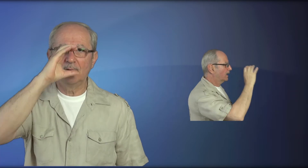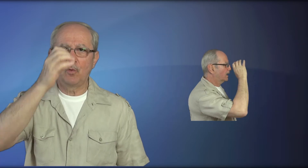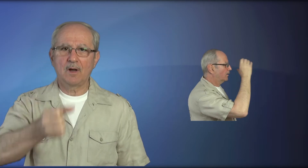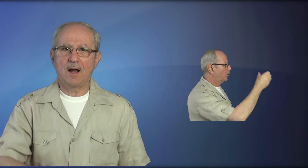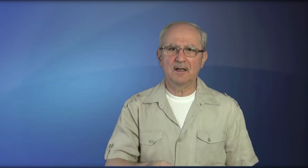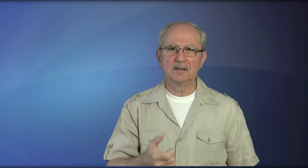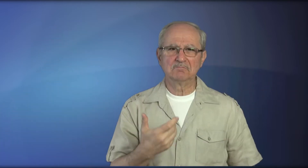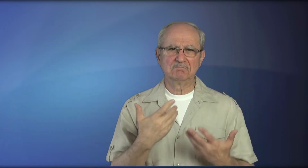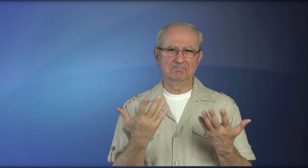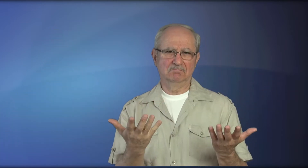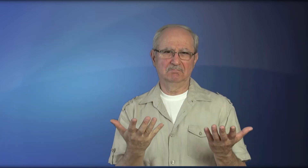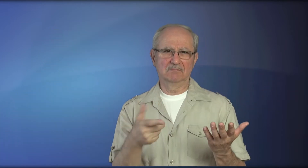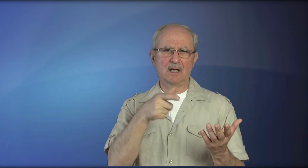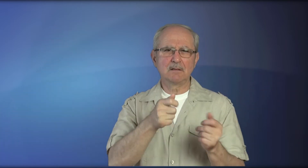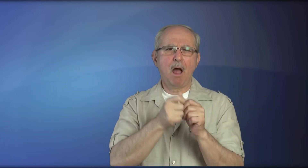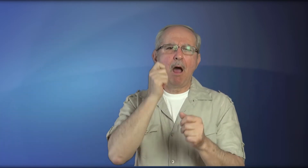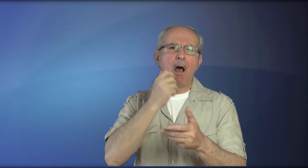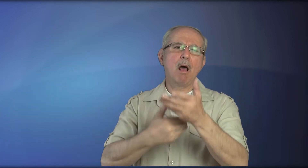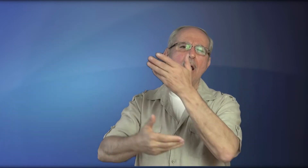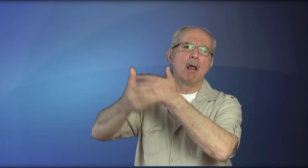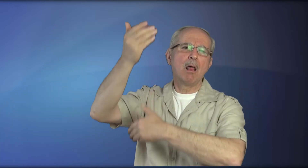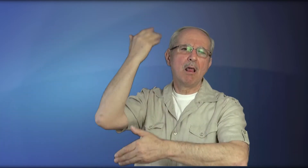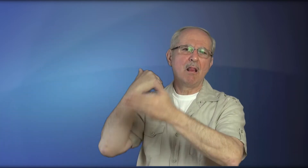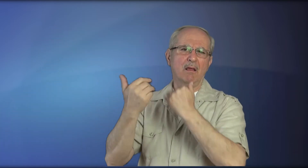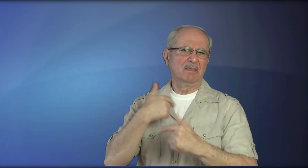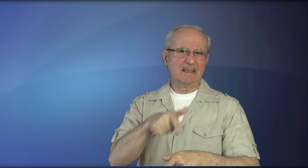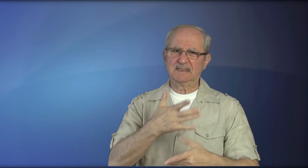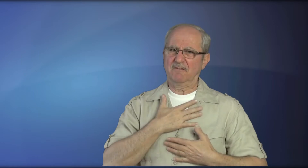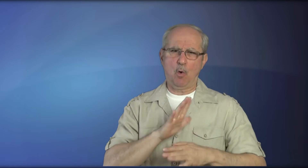Die erste Geste Bulgariens ist sehr alt und nicht von allen genutzt